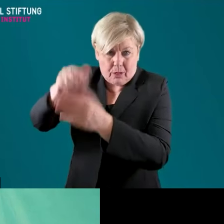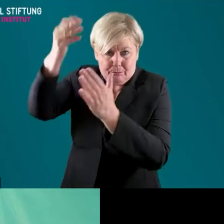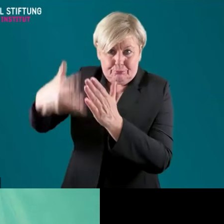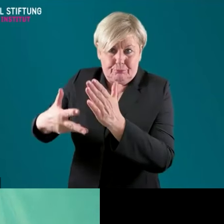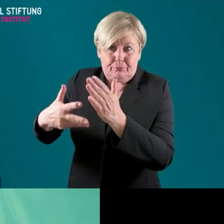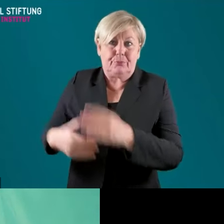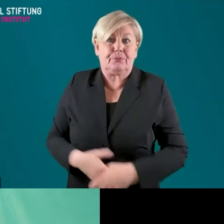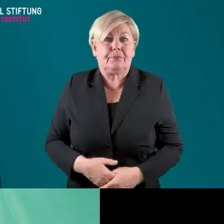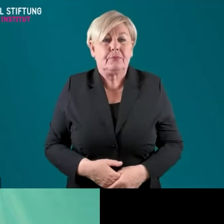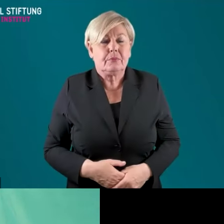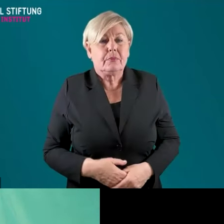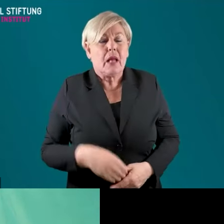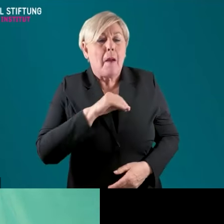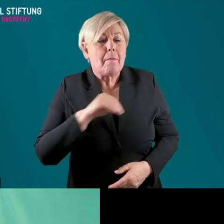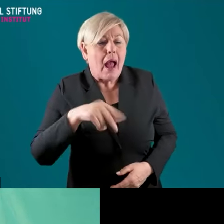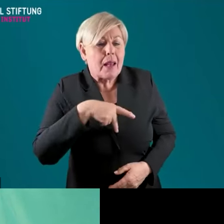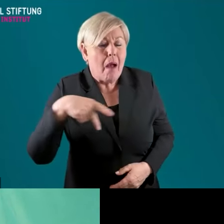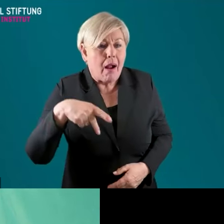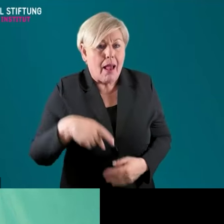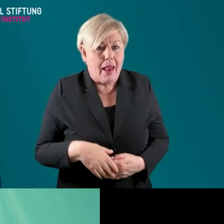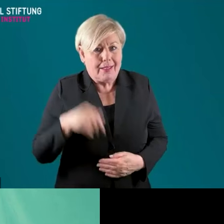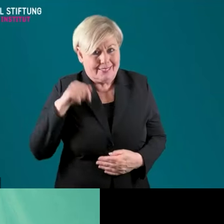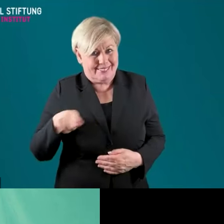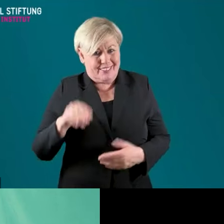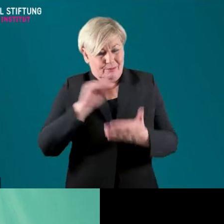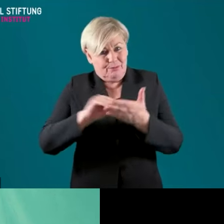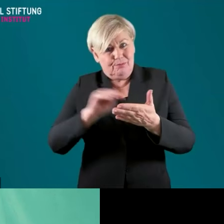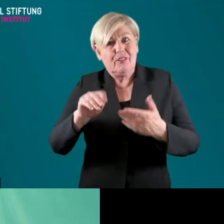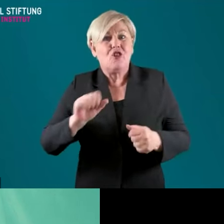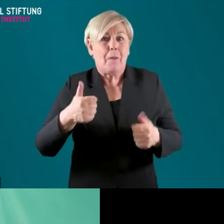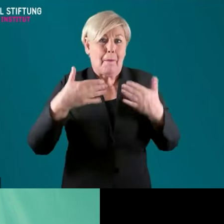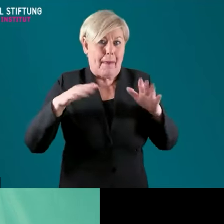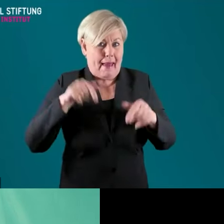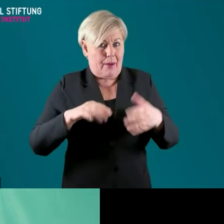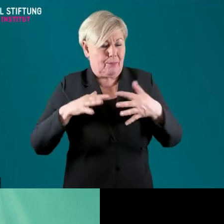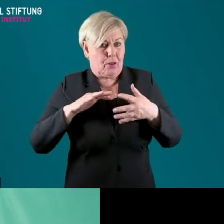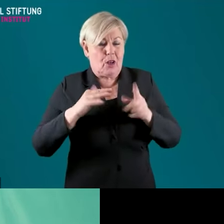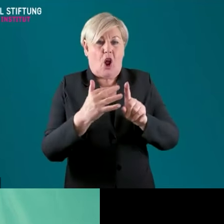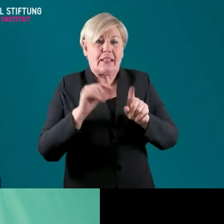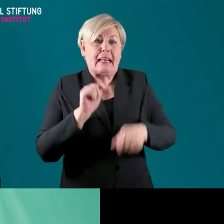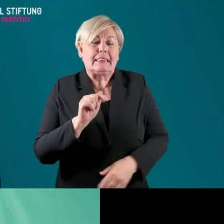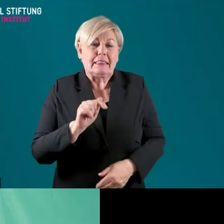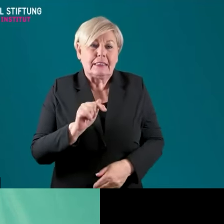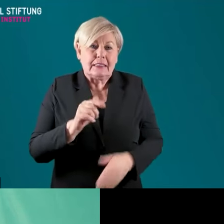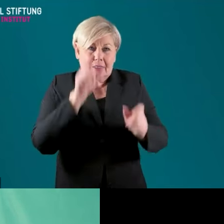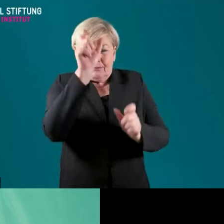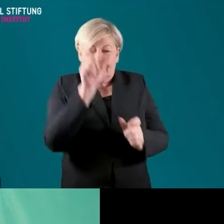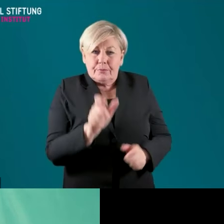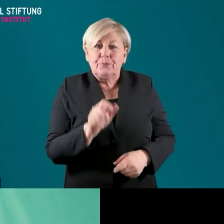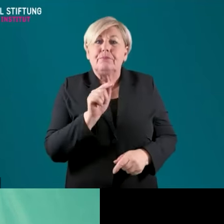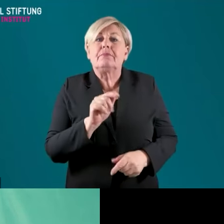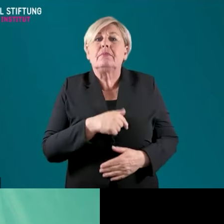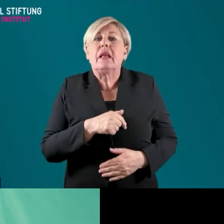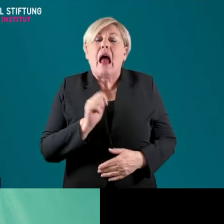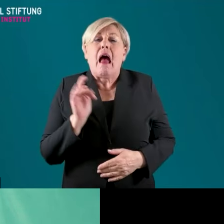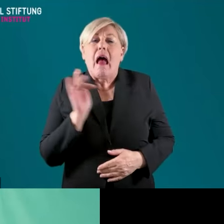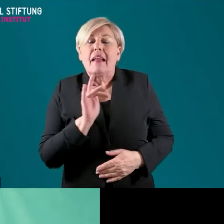Marie Pagel kommentiert hier gerade noch. Vielleicht wäre es im Kontext, in dieser Einordnung von TERFs innerhalb des antifeministischen Spektrums